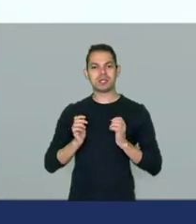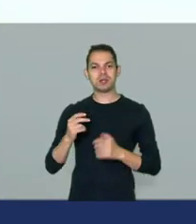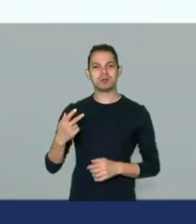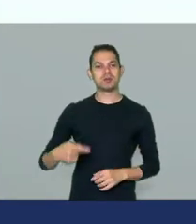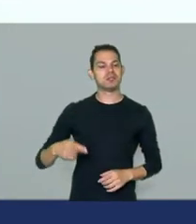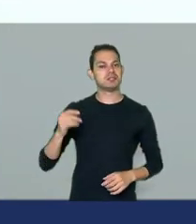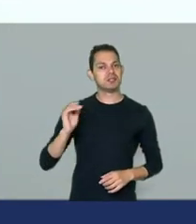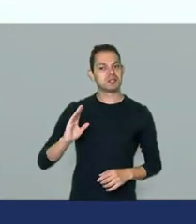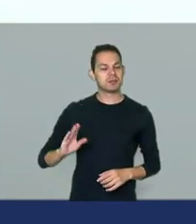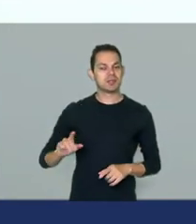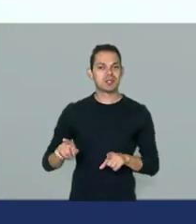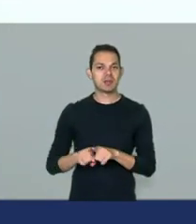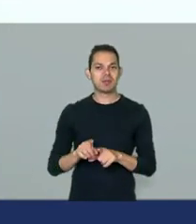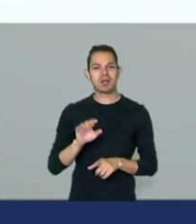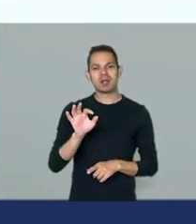PARA OS POUCOS ... BRASILEIROS E OUTROS TANTOS BILIONÁRIOS